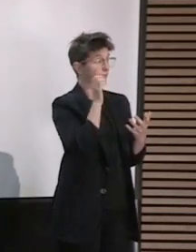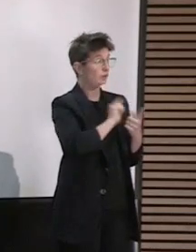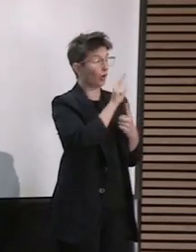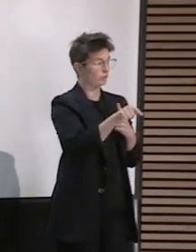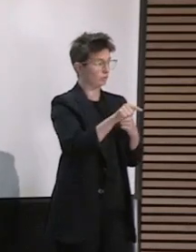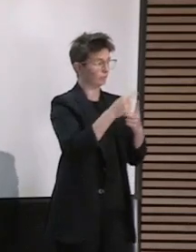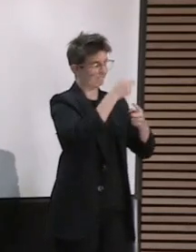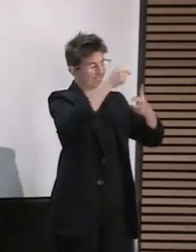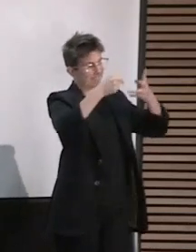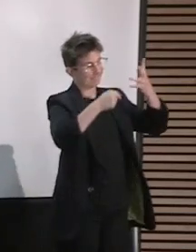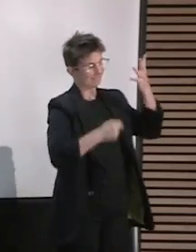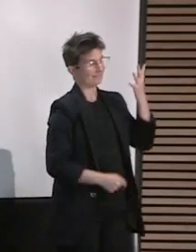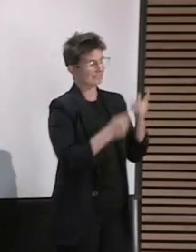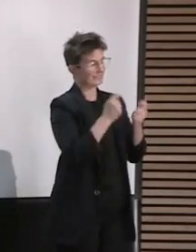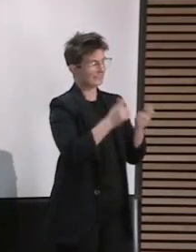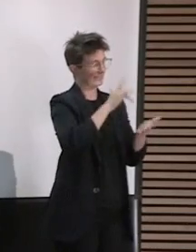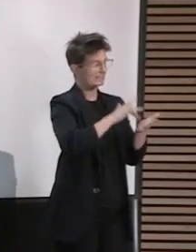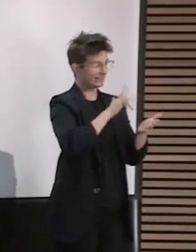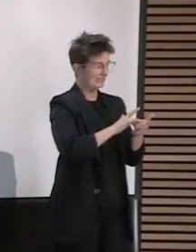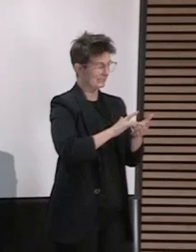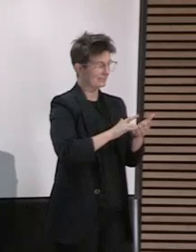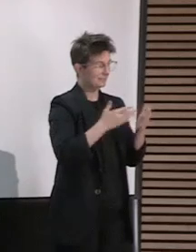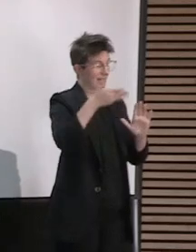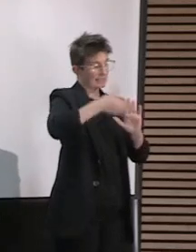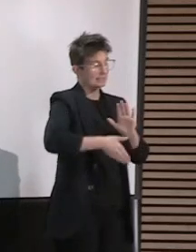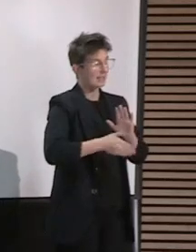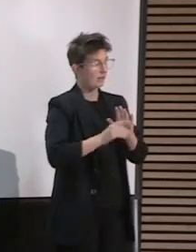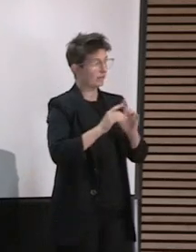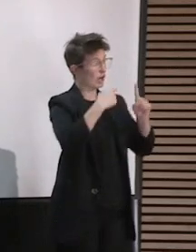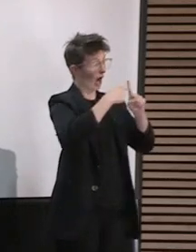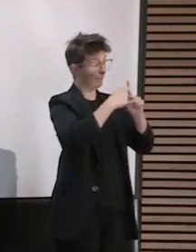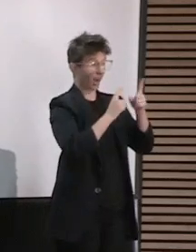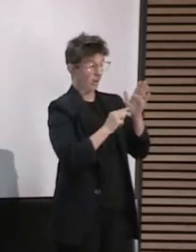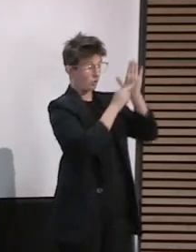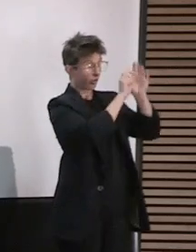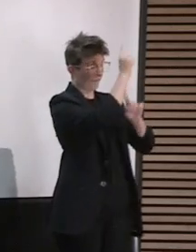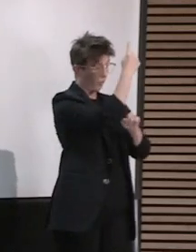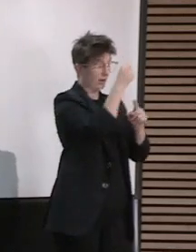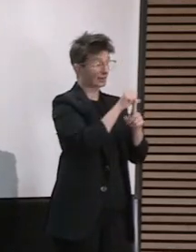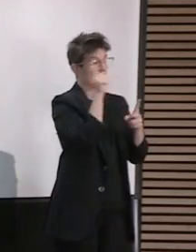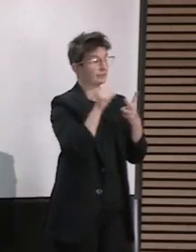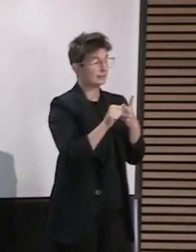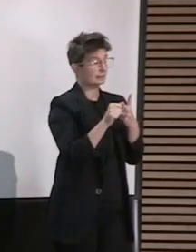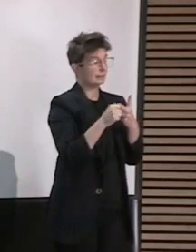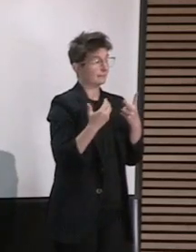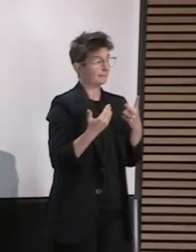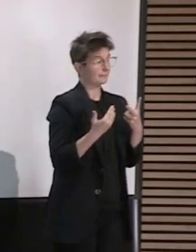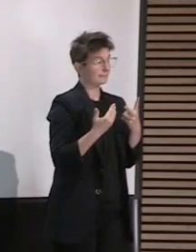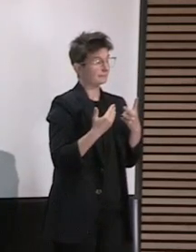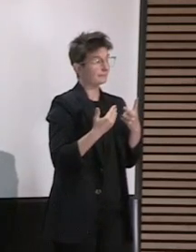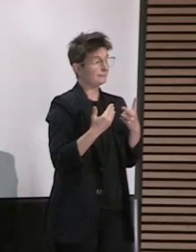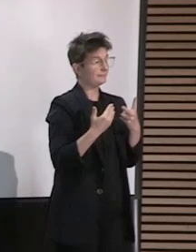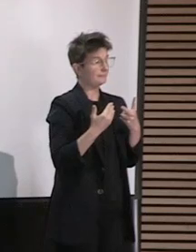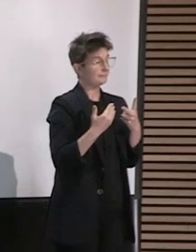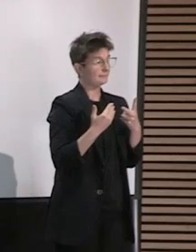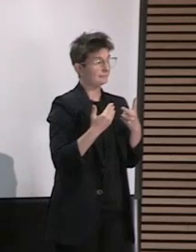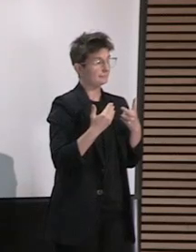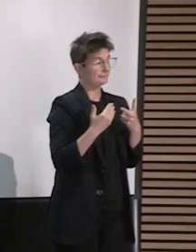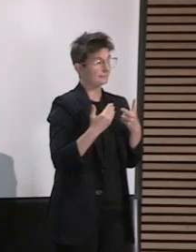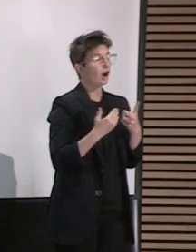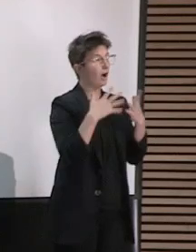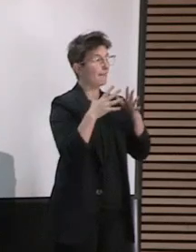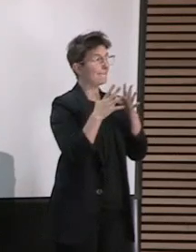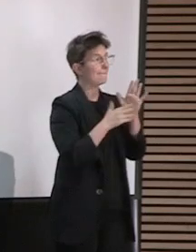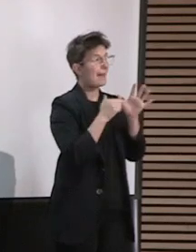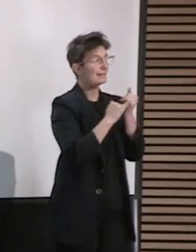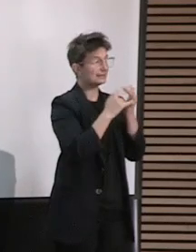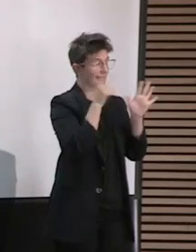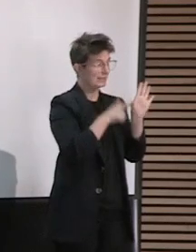mohio tatou kaore ano ko etahi